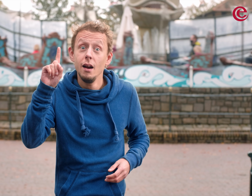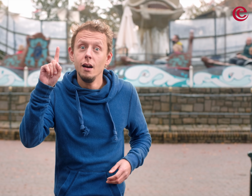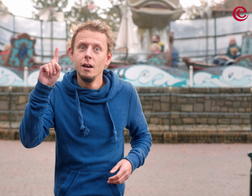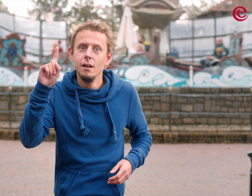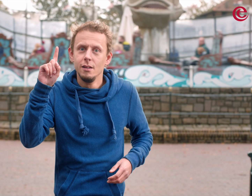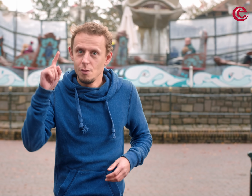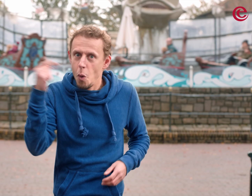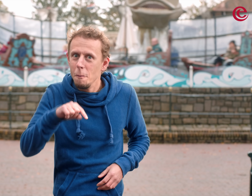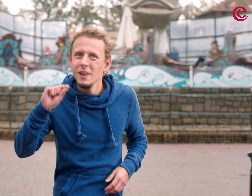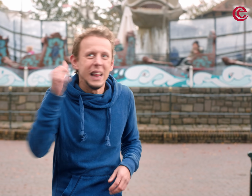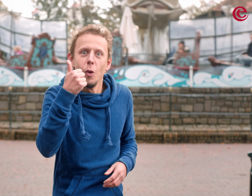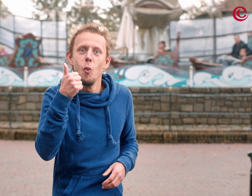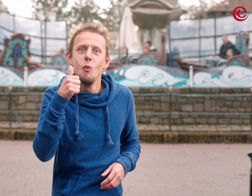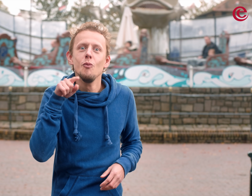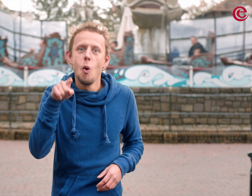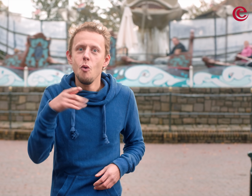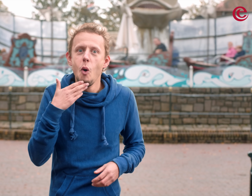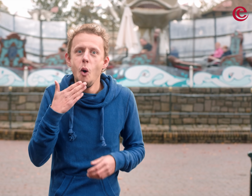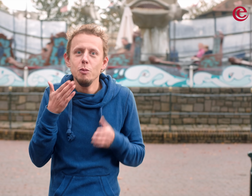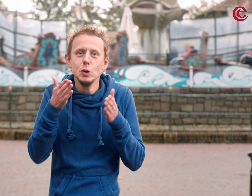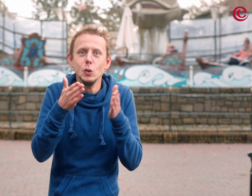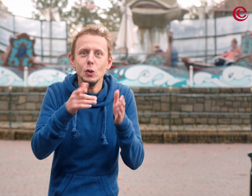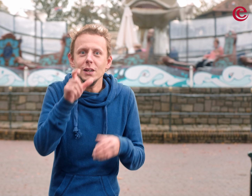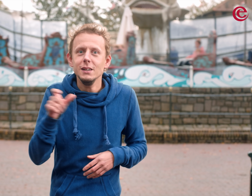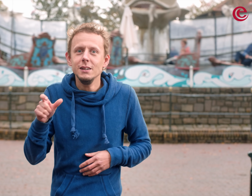Maar er komt wel iets nieuws voor de jonge bezoekers.